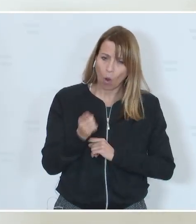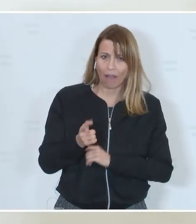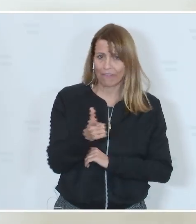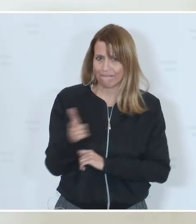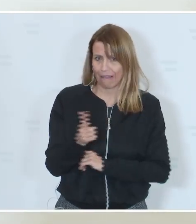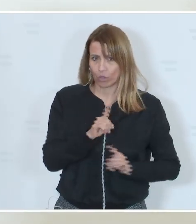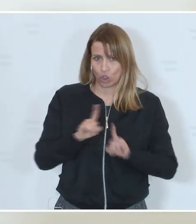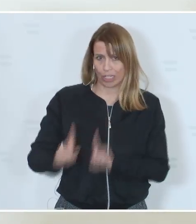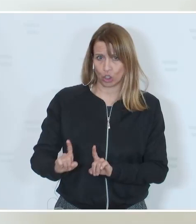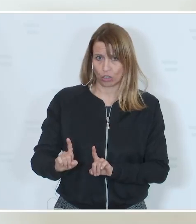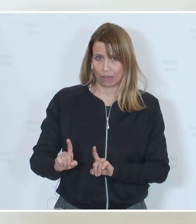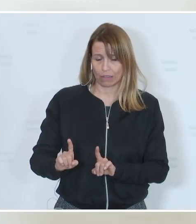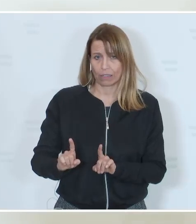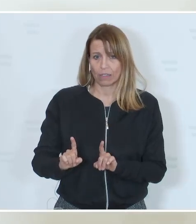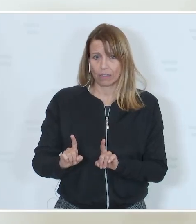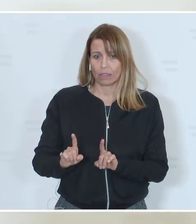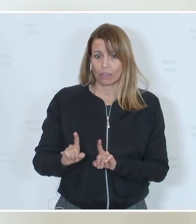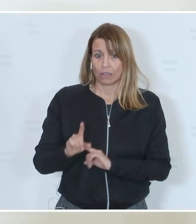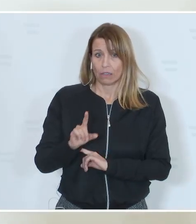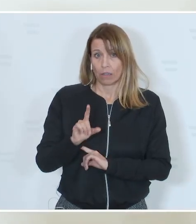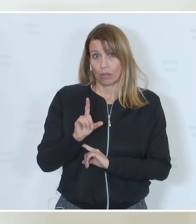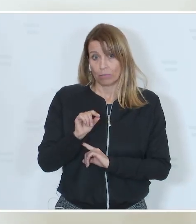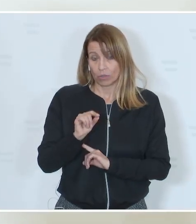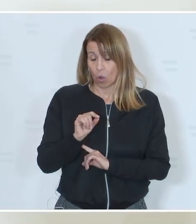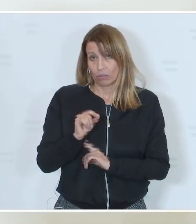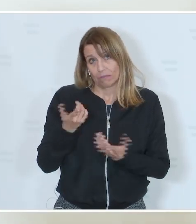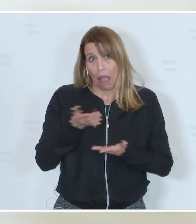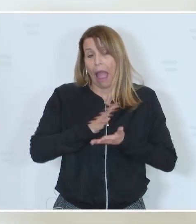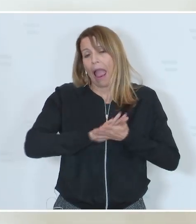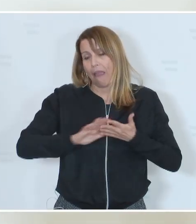es ist nicht immer einfach, so einen klaren dezidierten Standpunkt einzunehmen. Aber wir